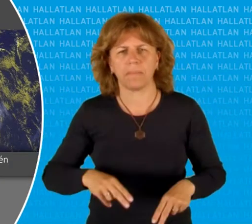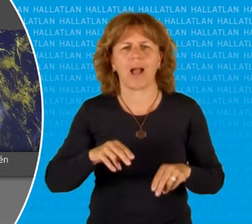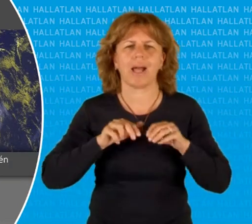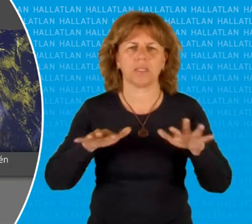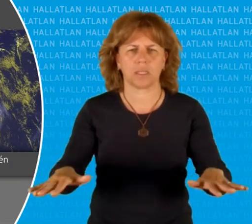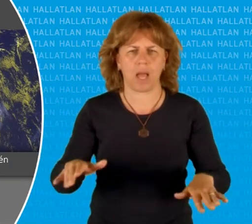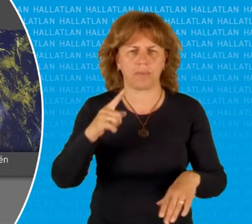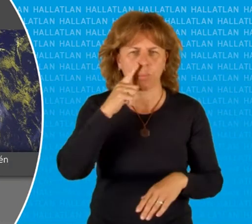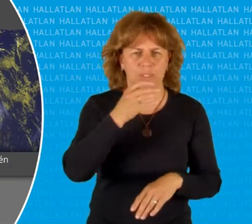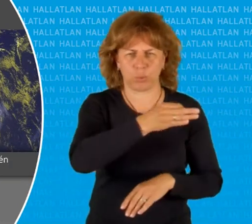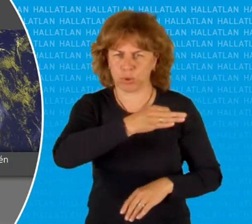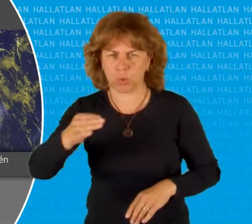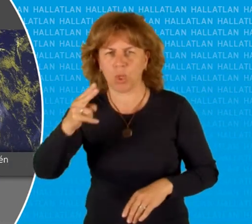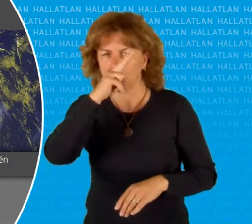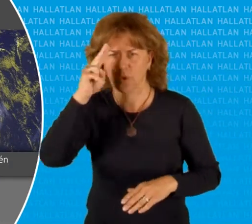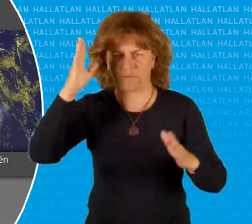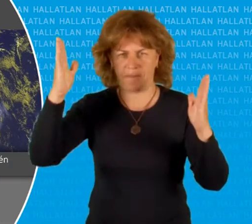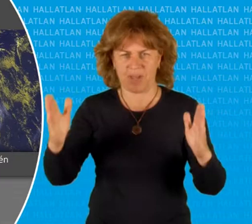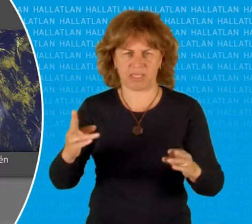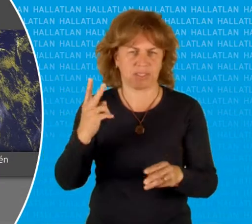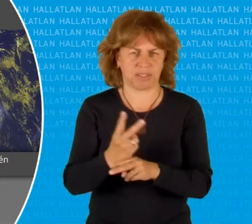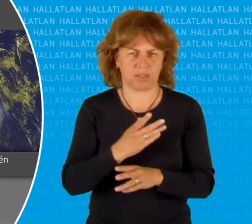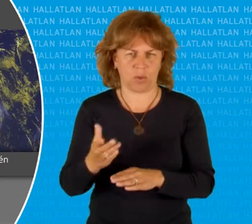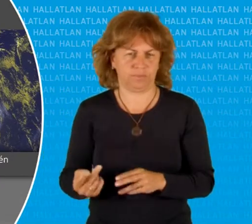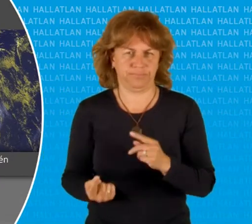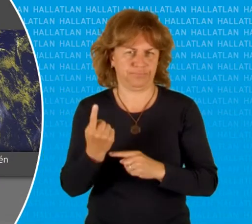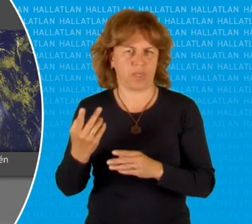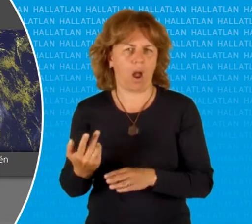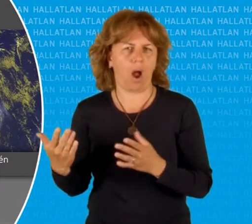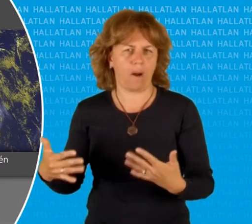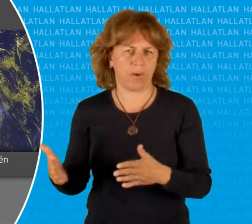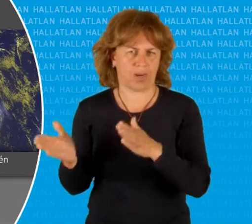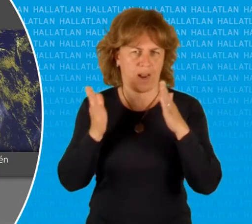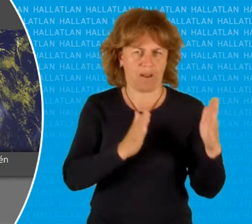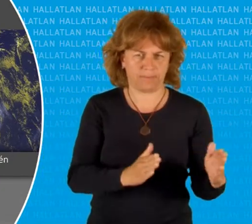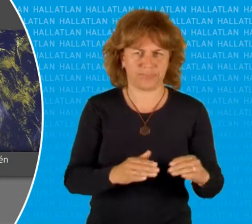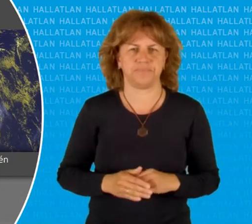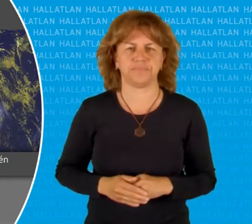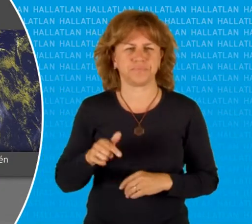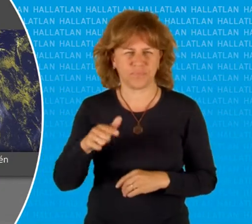ami általában júniustól novemberig tart.